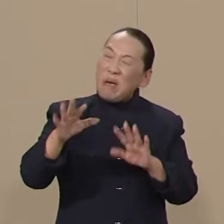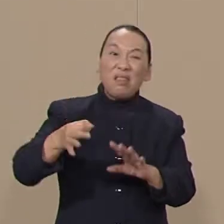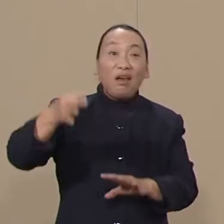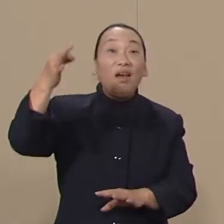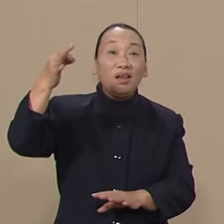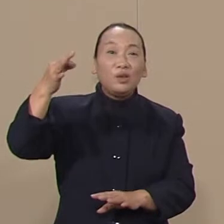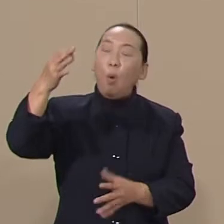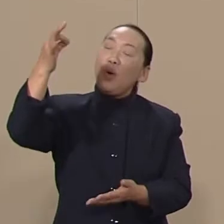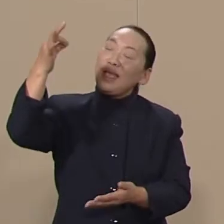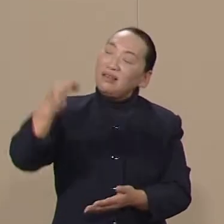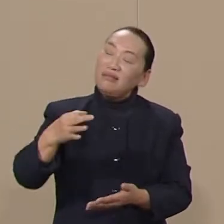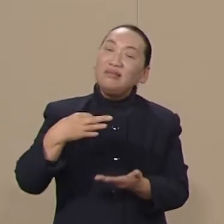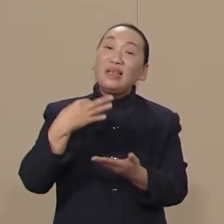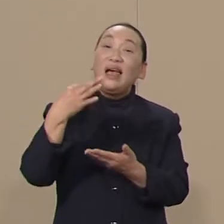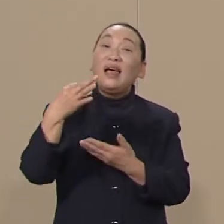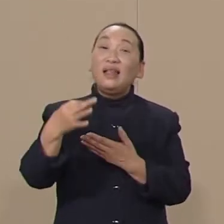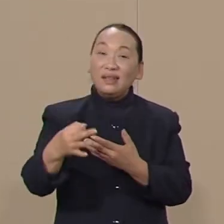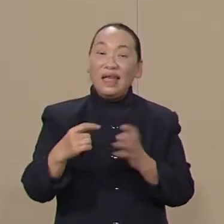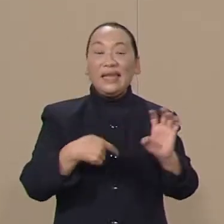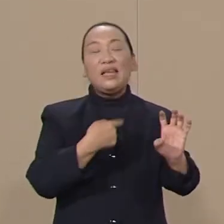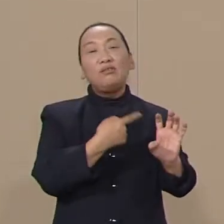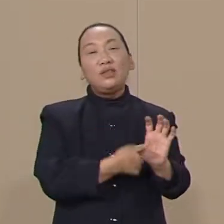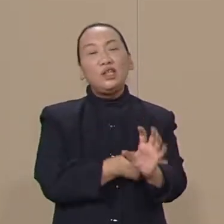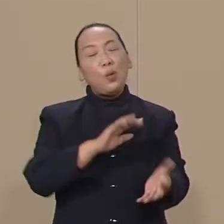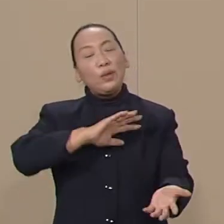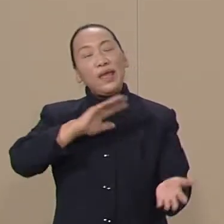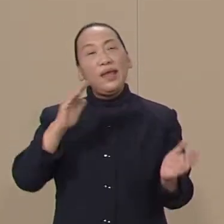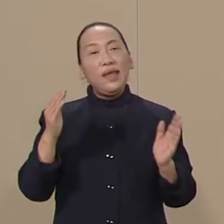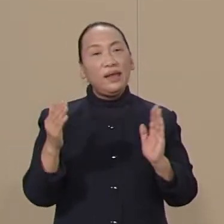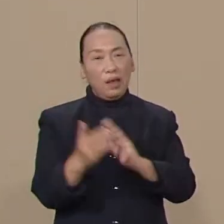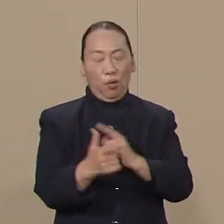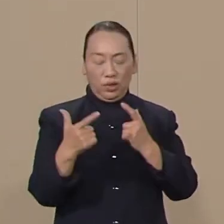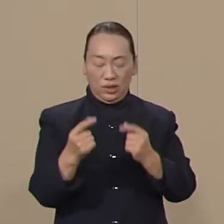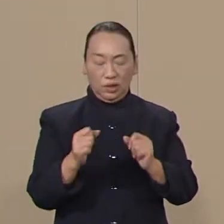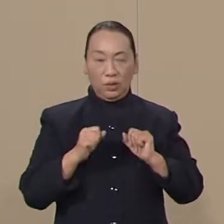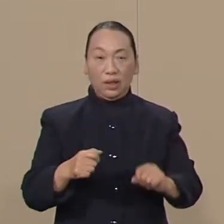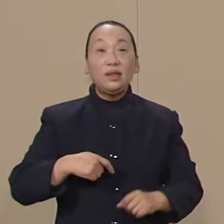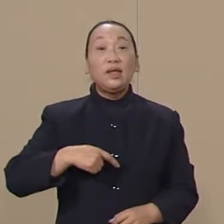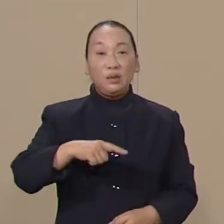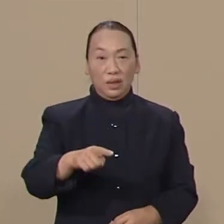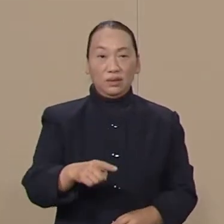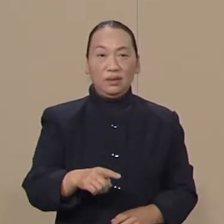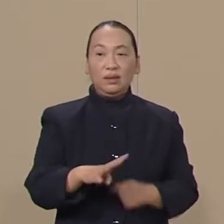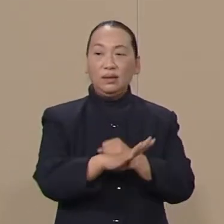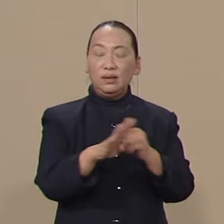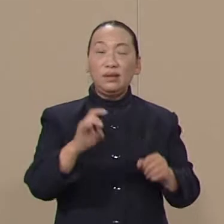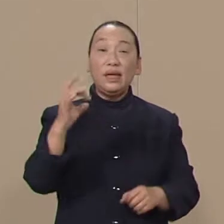エネルギーの転換を しっかりやってまいります 脱原発は可能ですし